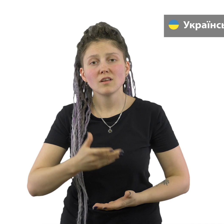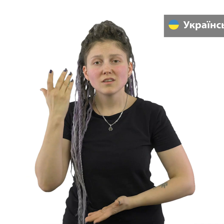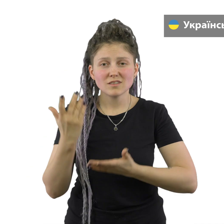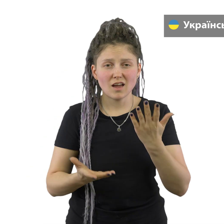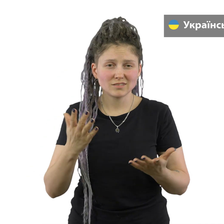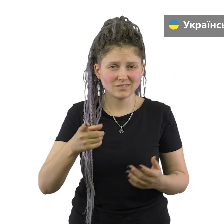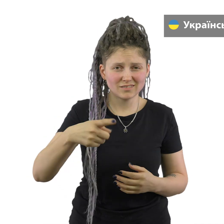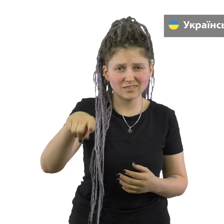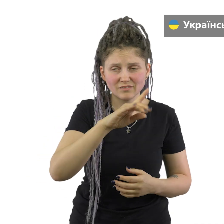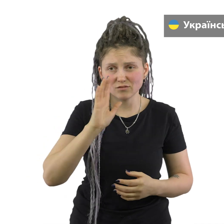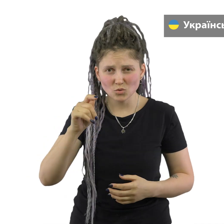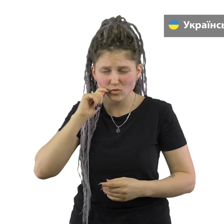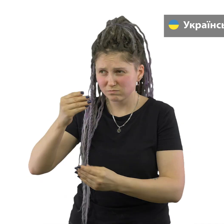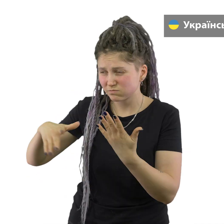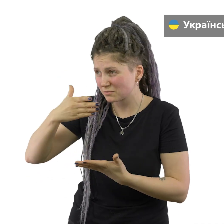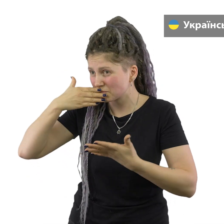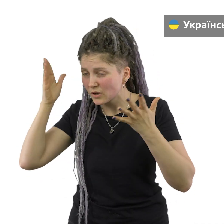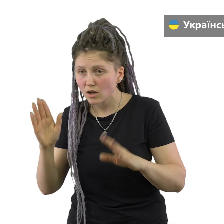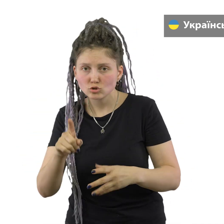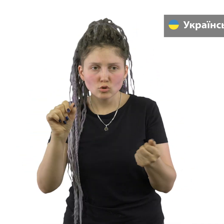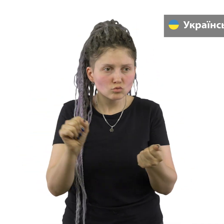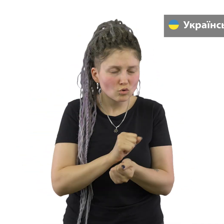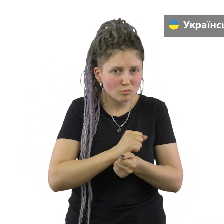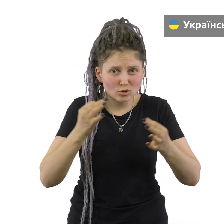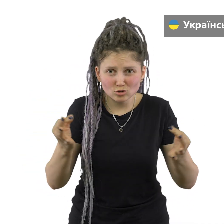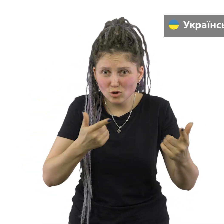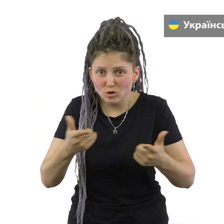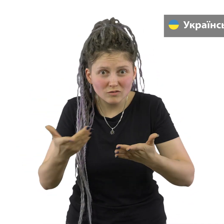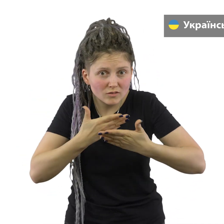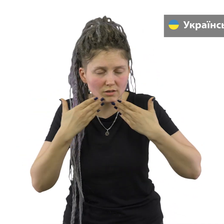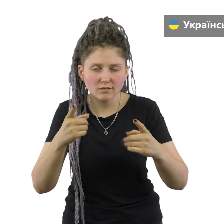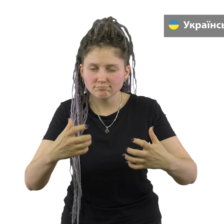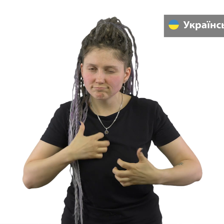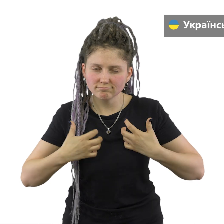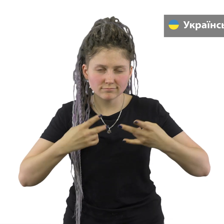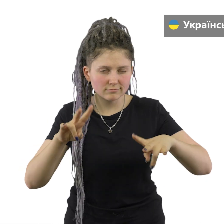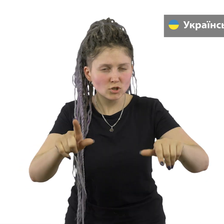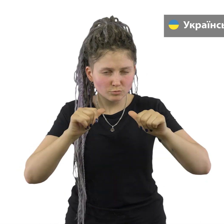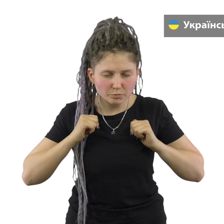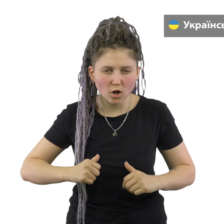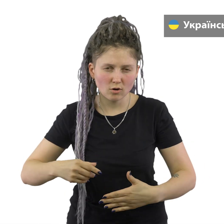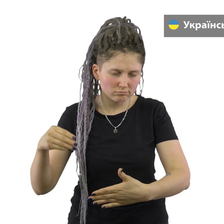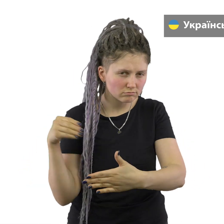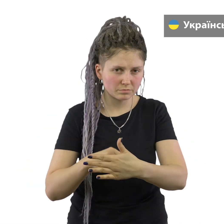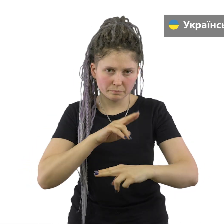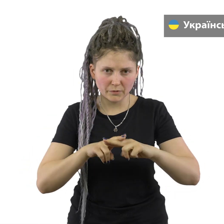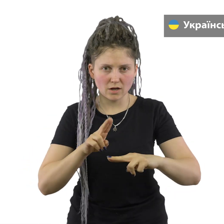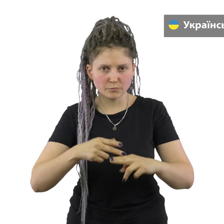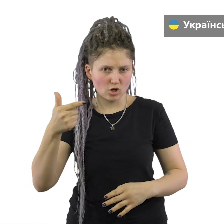Якщо ви рятуєтесь від збройного конфлікту в Україні, не хвилюйтеся, що у вас немає документів на в’їзд до Польщі.